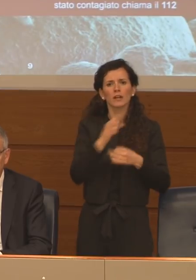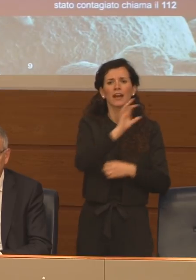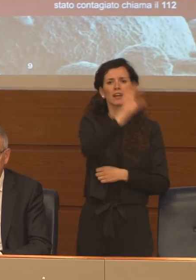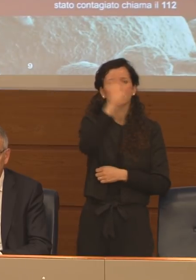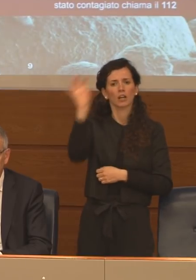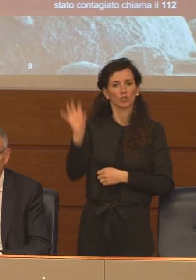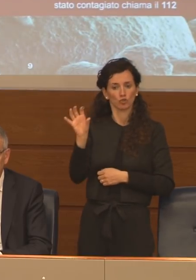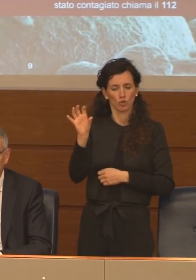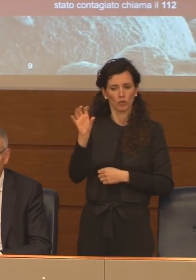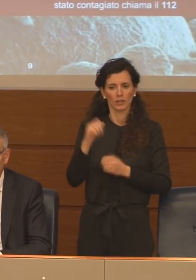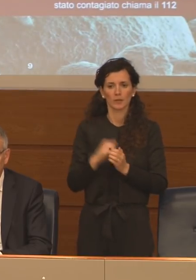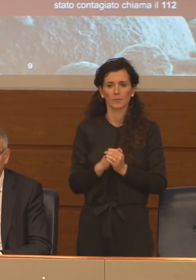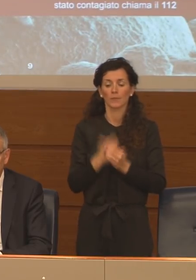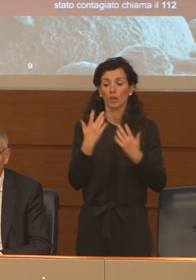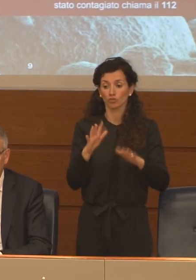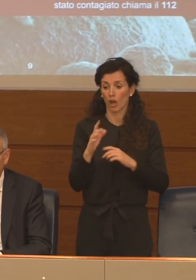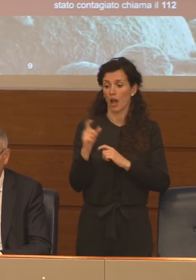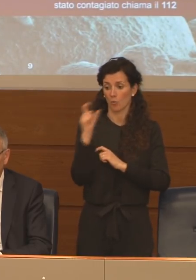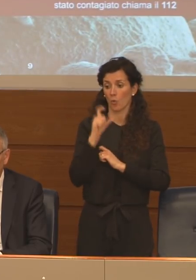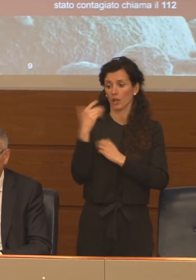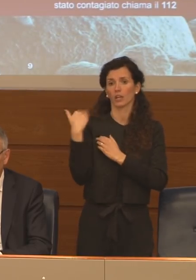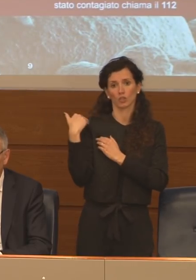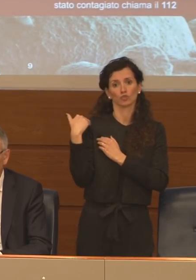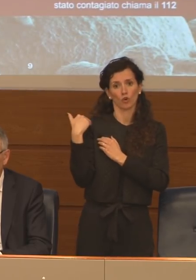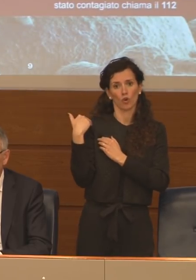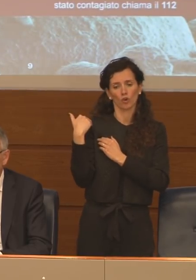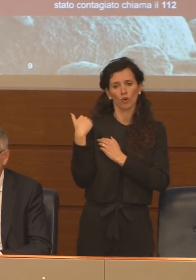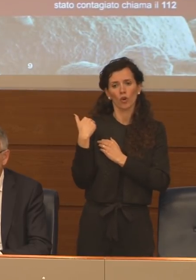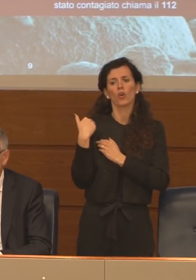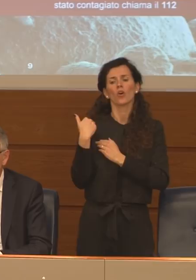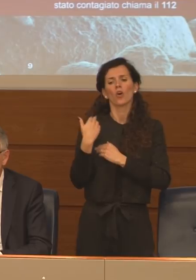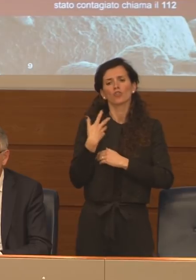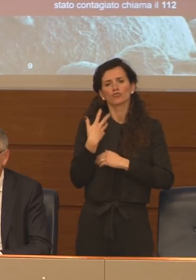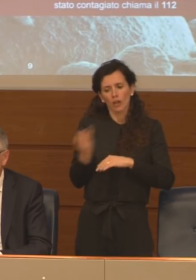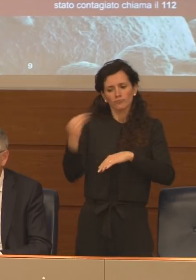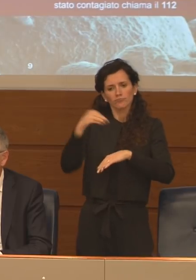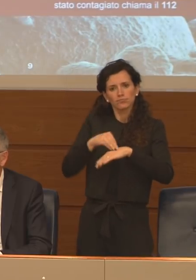qualche giorno che noi disponiamo anche del dato dell'Istituto Superiore di